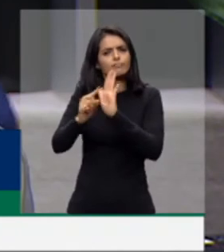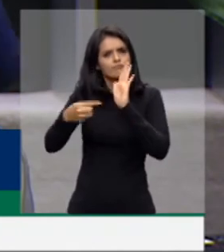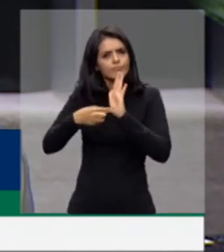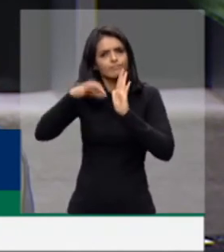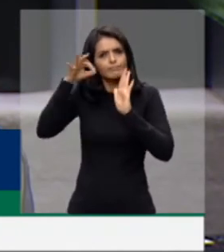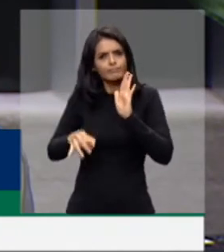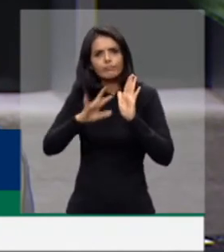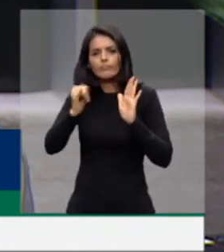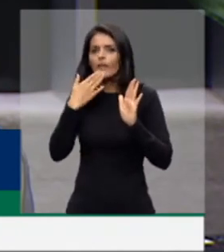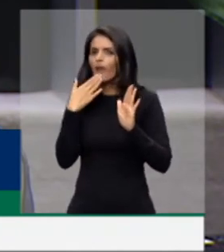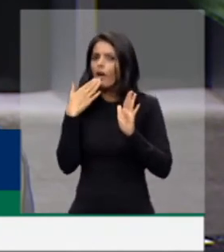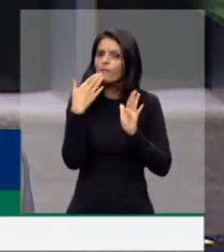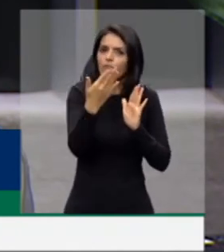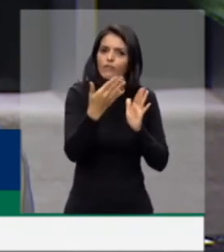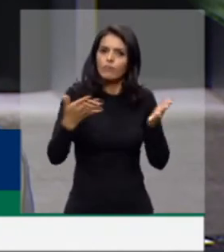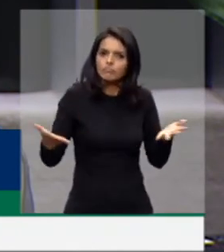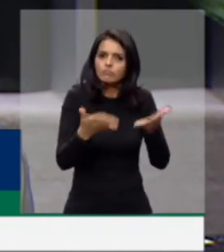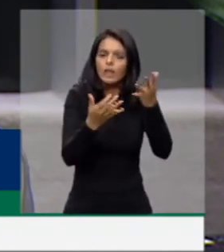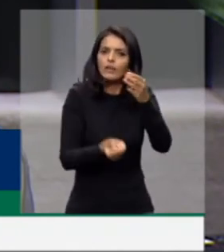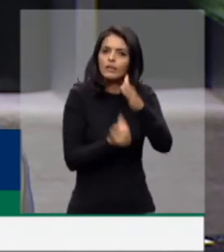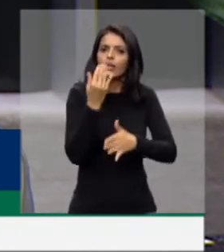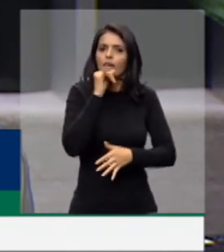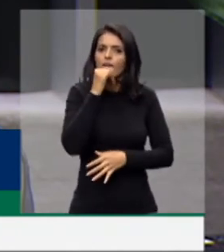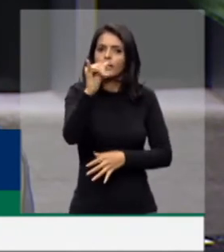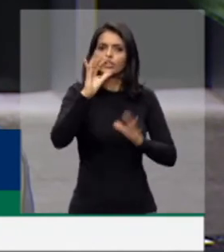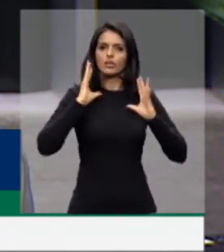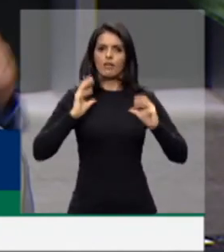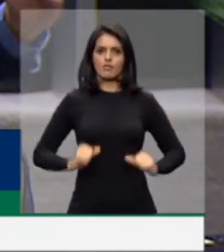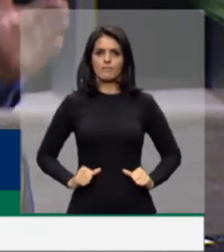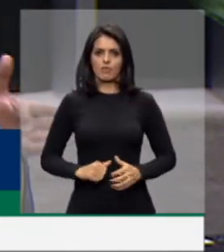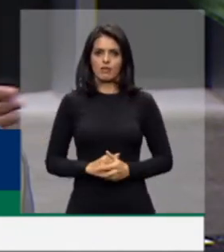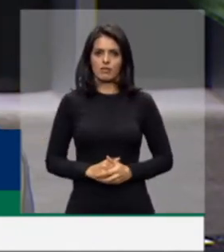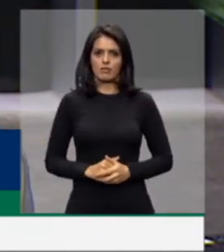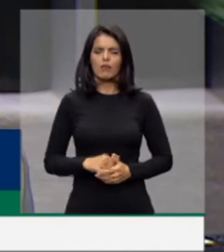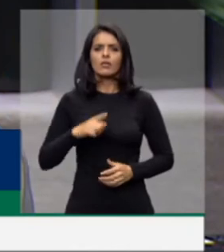ISSO O INTERESSE PÚBLICO TEM QUE SER MANTIDO O INTERESSE PÚBLICO É NA VERDADE MANUTENÇÃO DE UMA